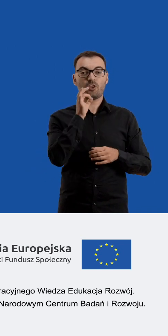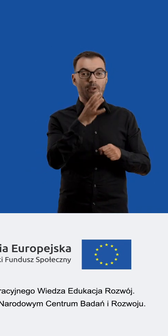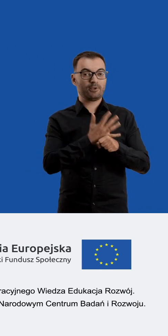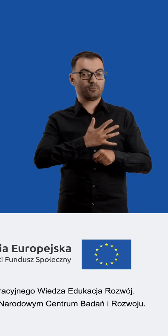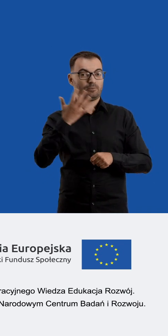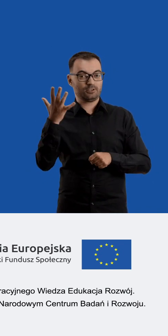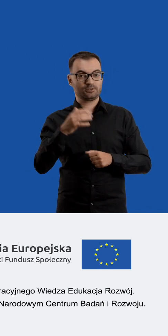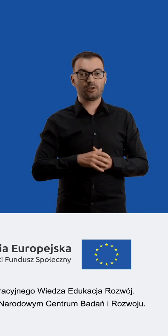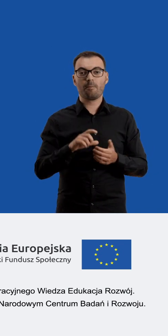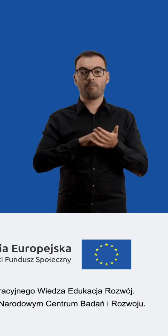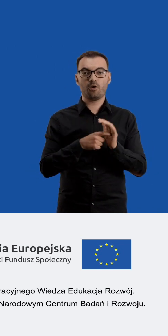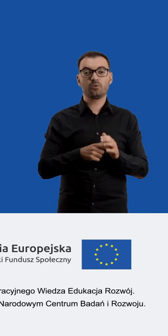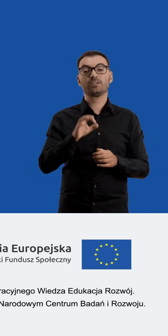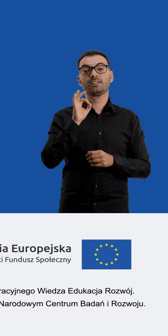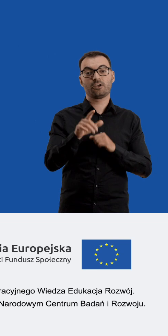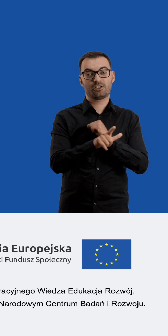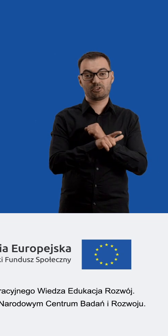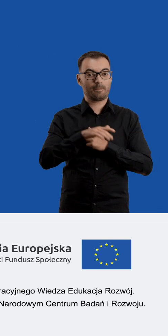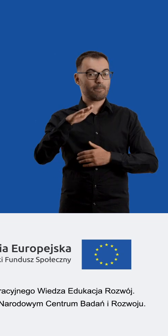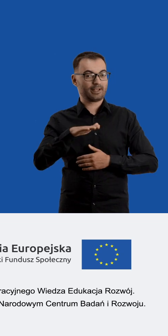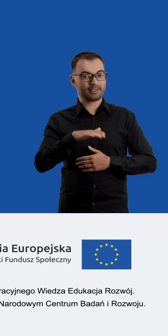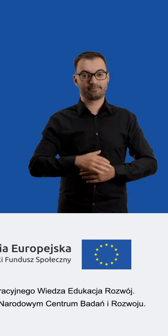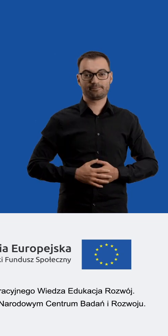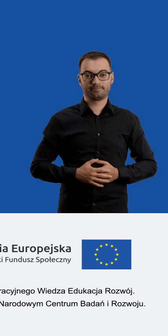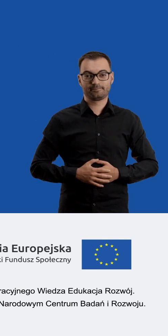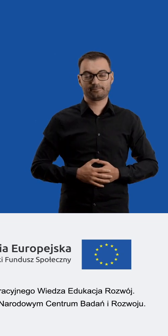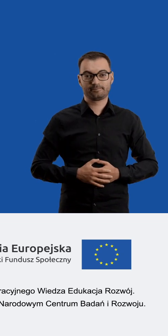przy ulicy Dobrej 55, pokój 070 na parterze.